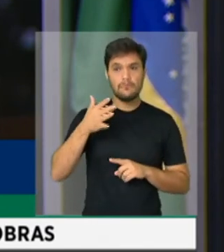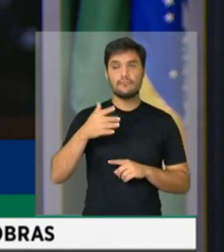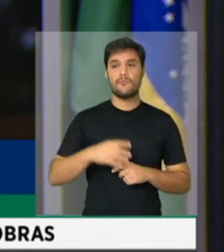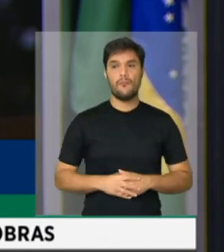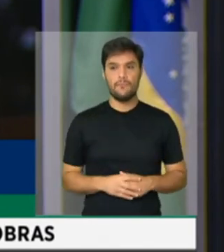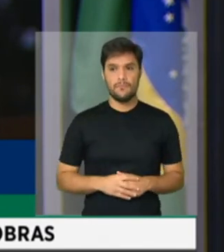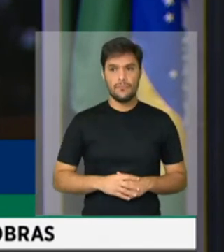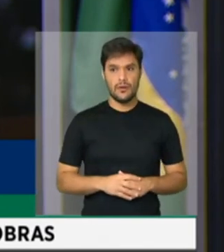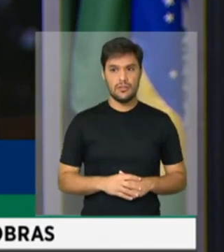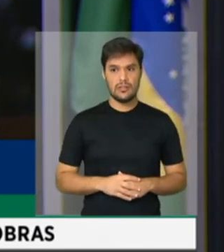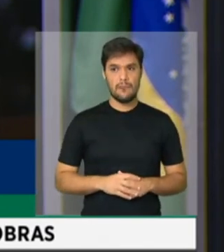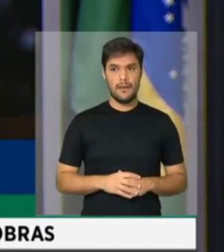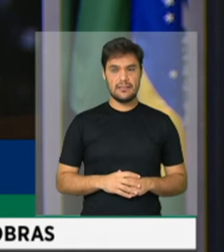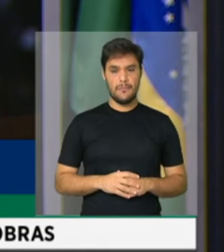PROVISÓRIA, UM BOM MODELO DE FAZER ISSO. INCLUSIVE COM